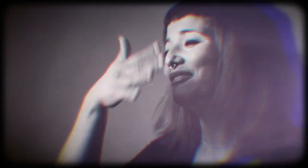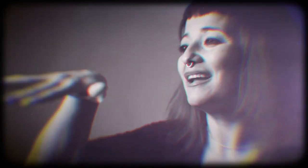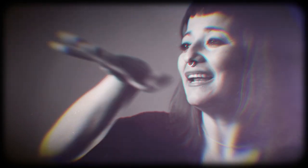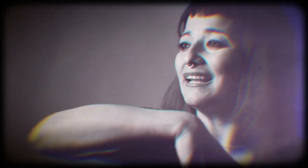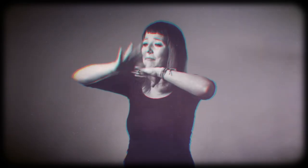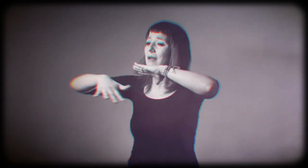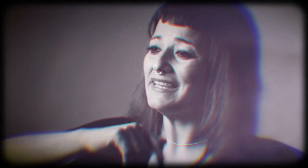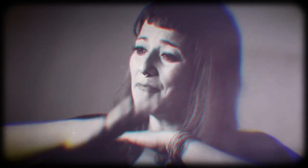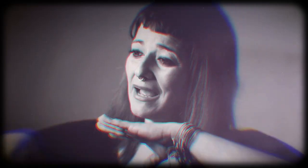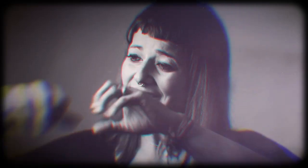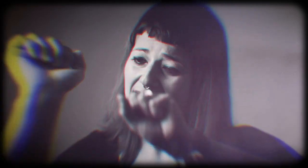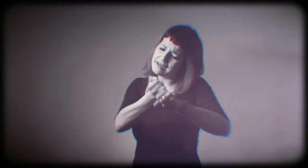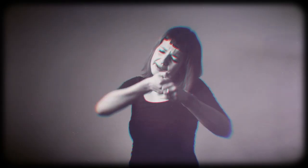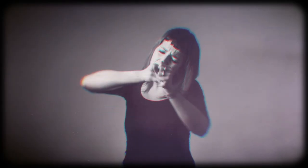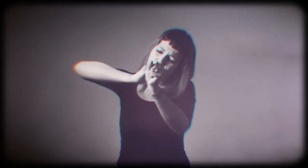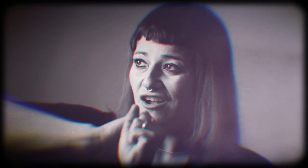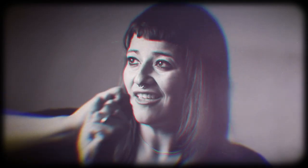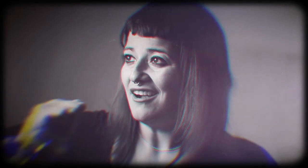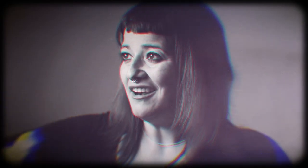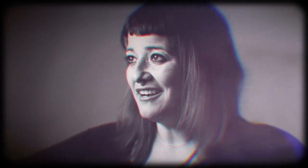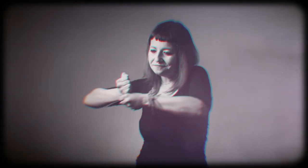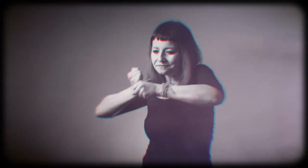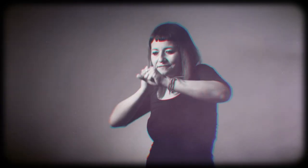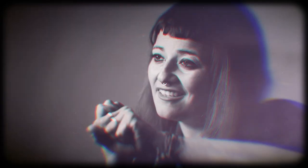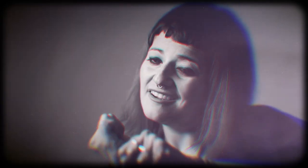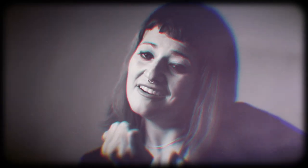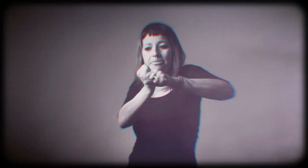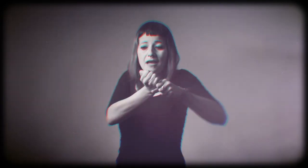donde la Huella (playa) planta remos